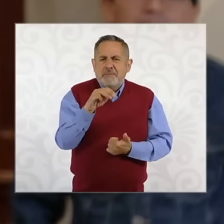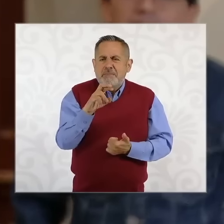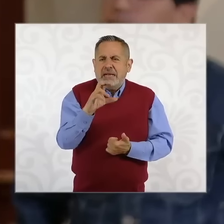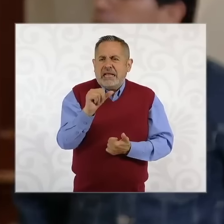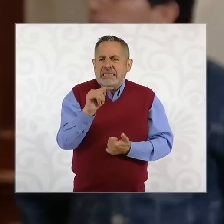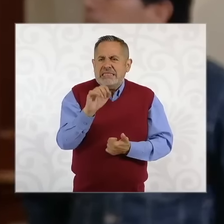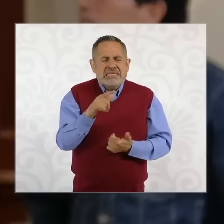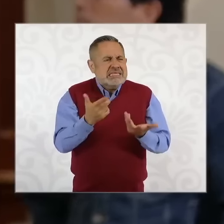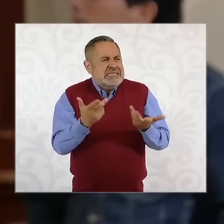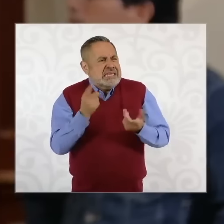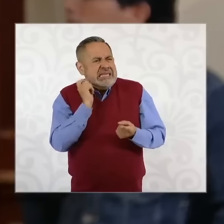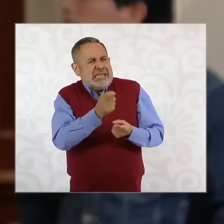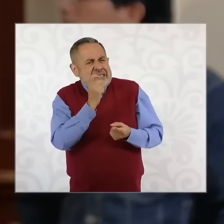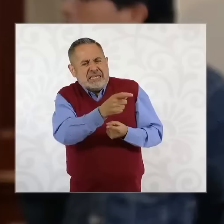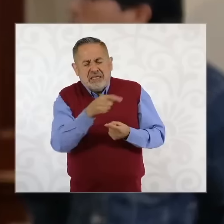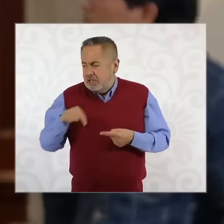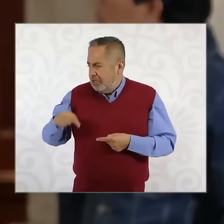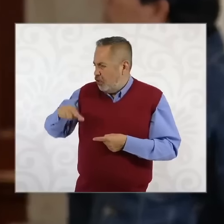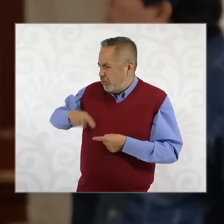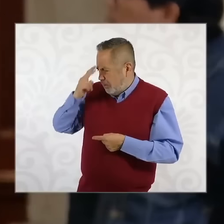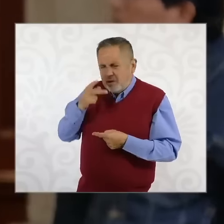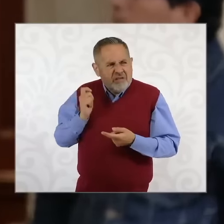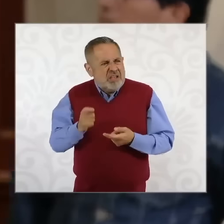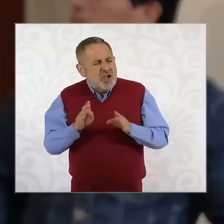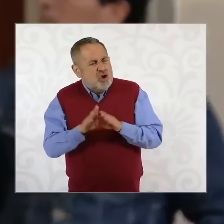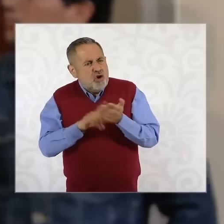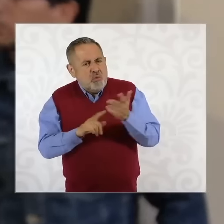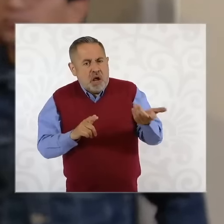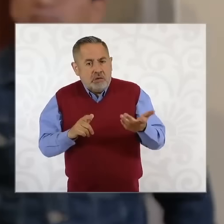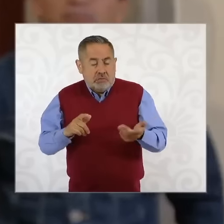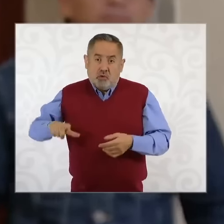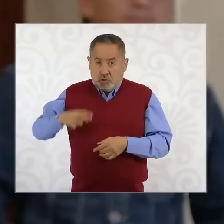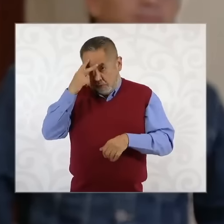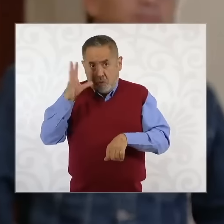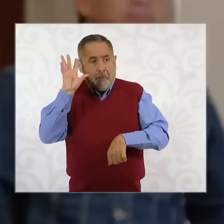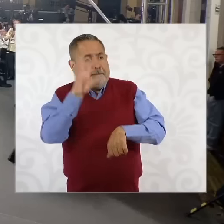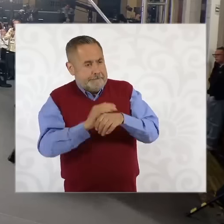el gobierno, con esa televisora, que al final del día pues es una concesión del gobierno mexicano. H